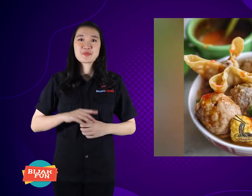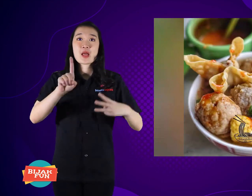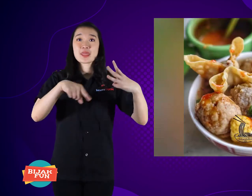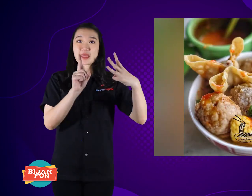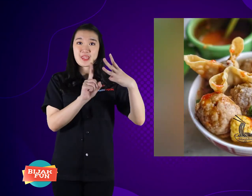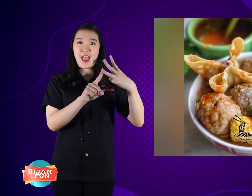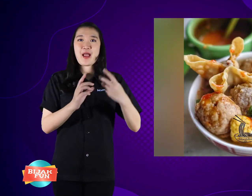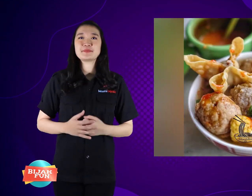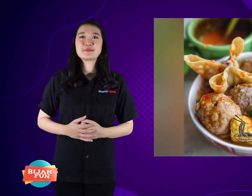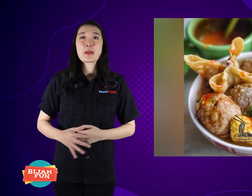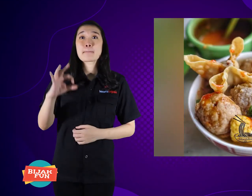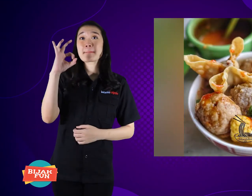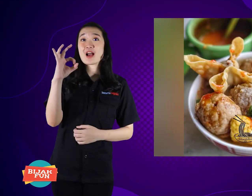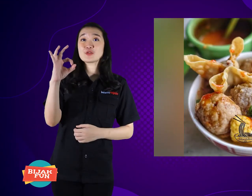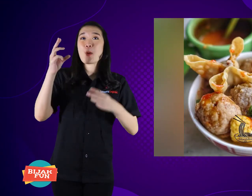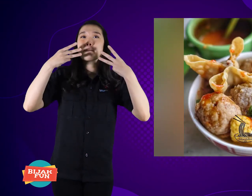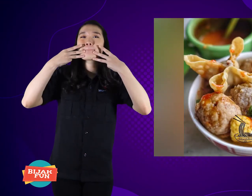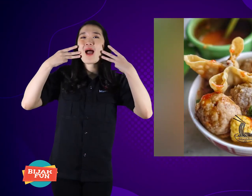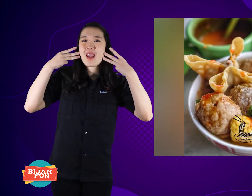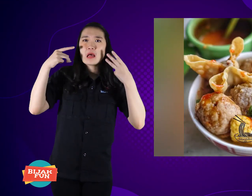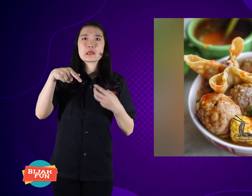3. Bakso malang.